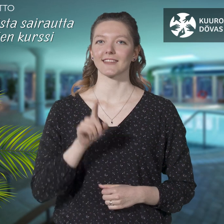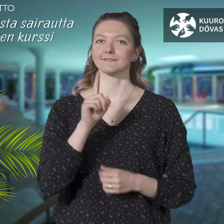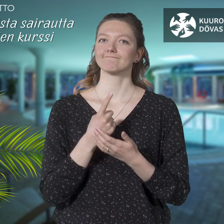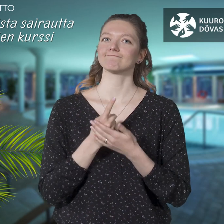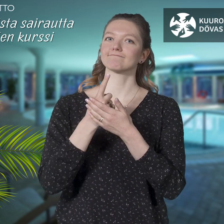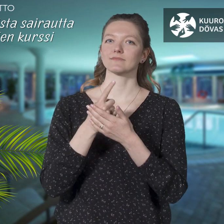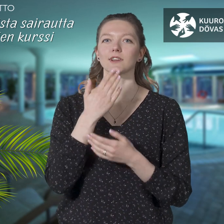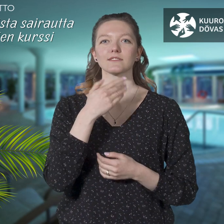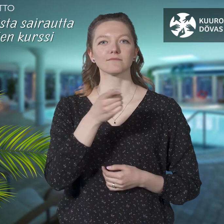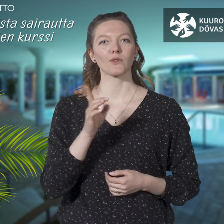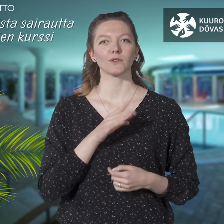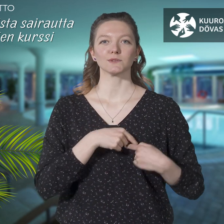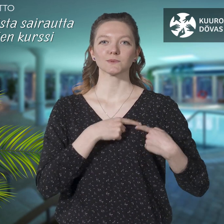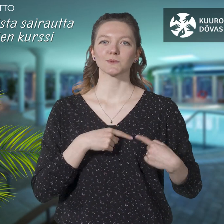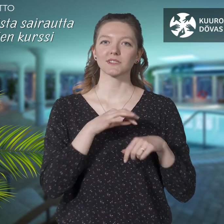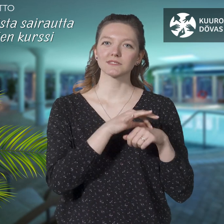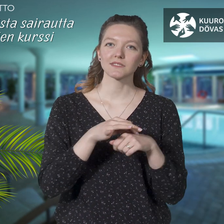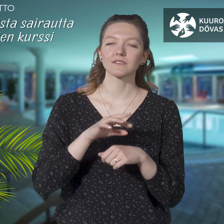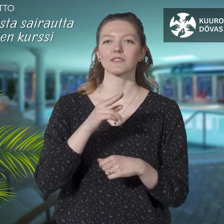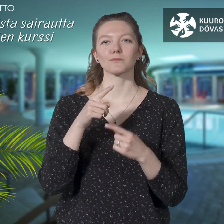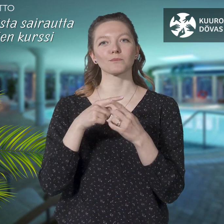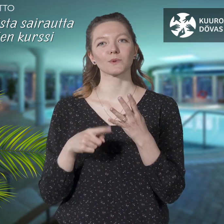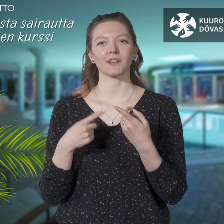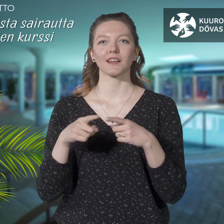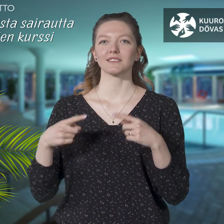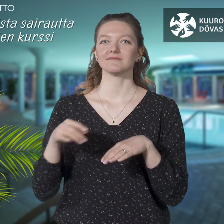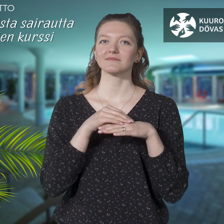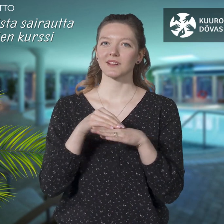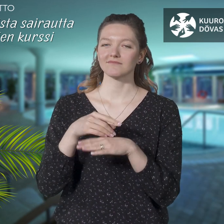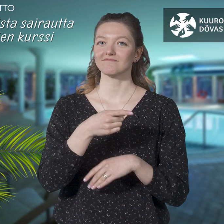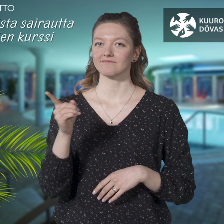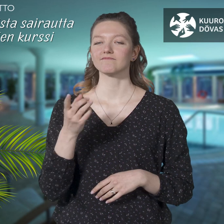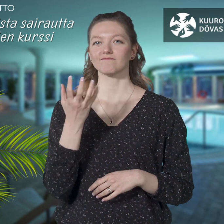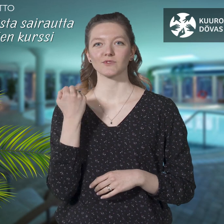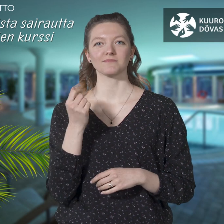Kurssi on tarkoitettu ensisijaisesti sydän- ja muista sairauksista kärsiville, -